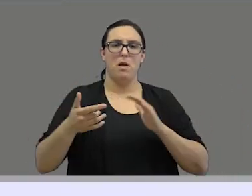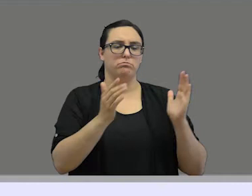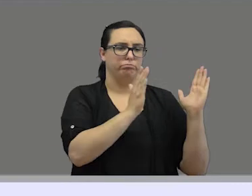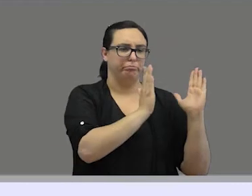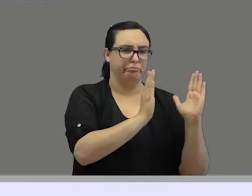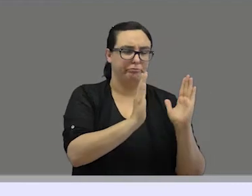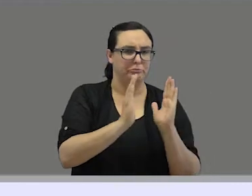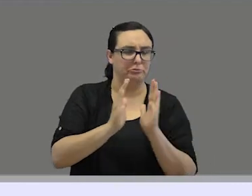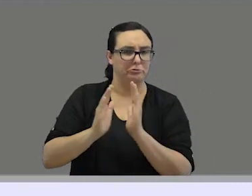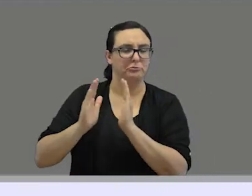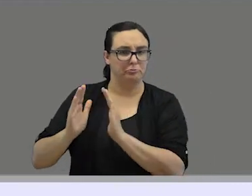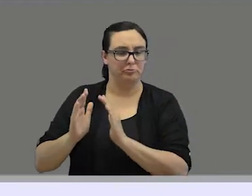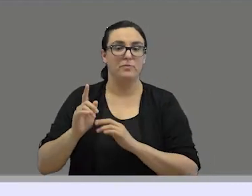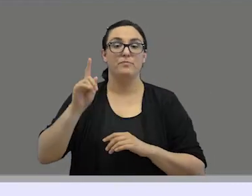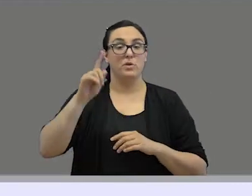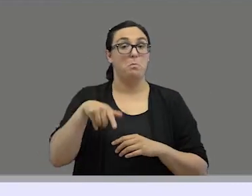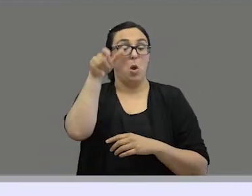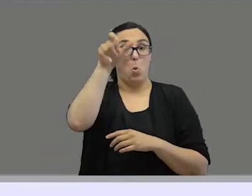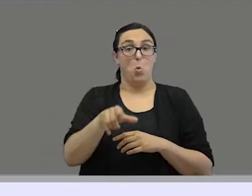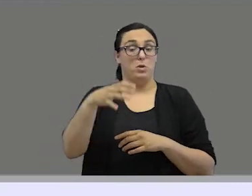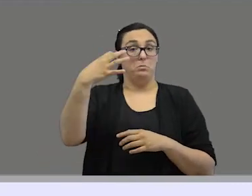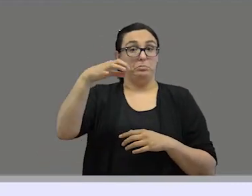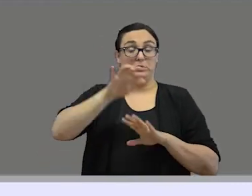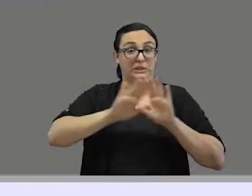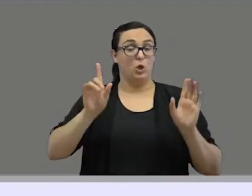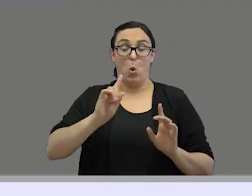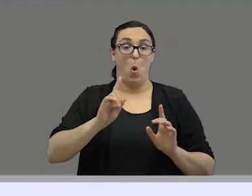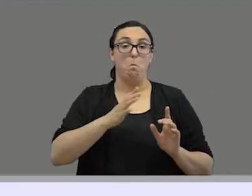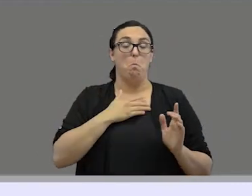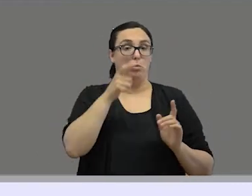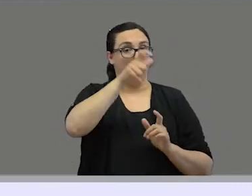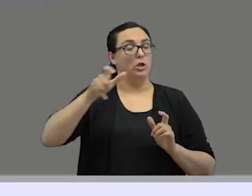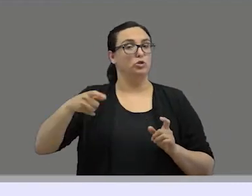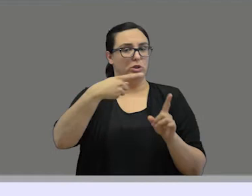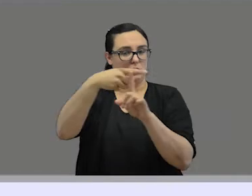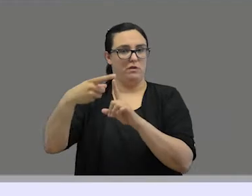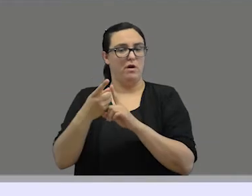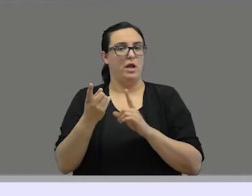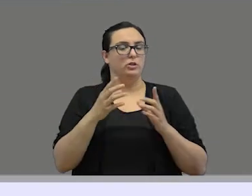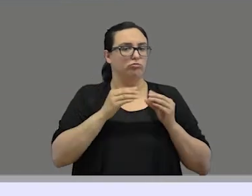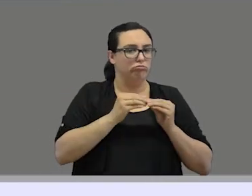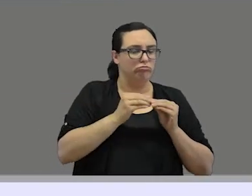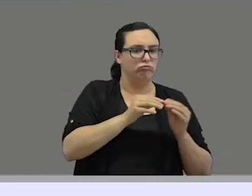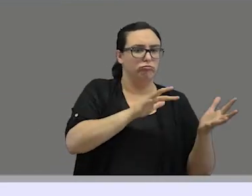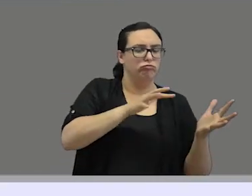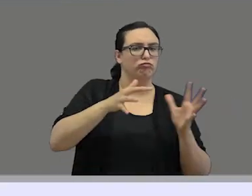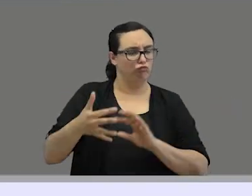ebenso könnten verschiedene Sachearbeiter, wie gehörlose Nutzer, Sprachwissenschaftler der Gebärdensprache oder Gebärdensprachen Dolmetscher